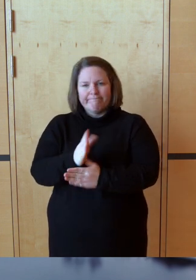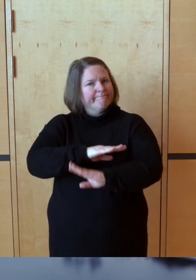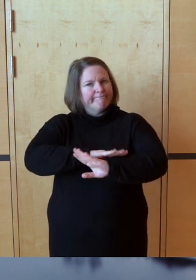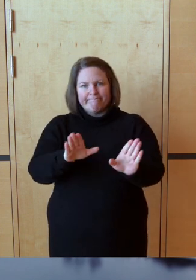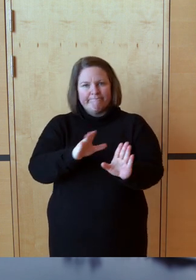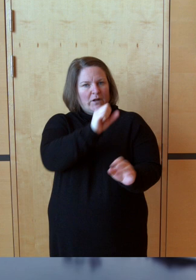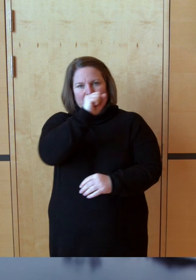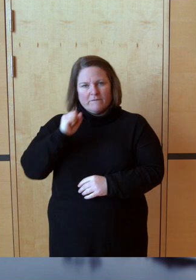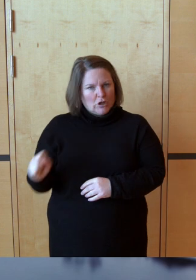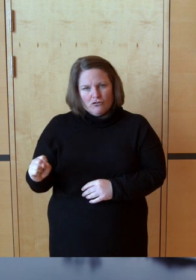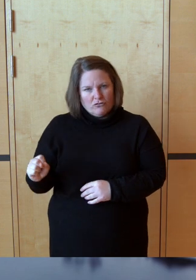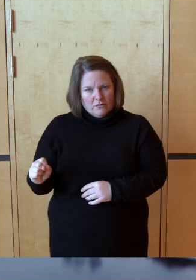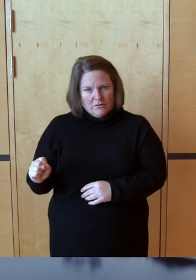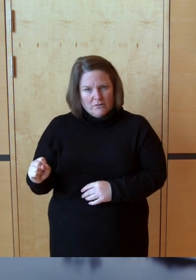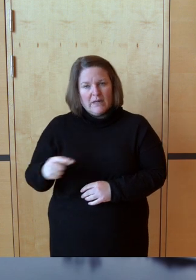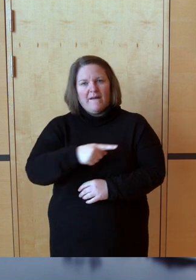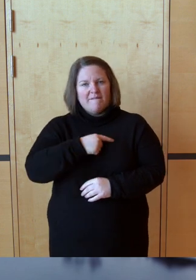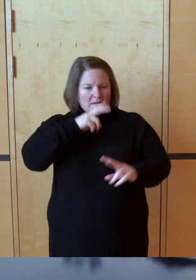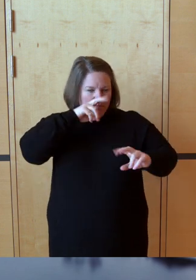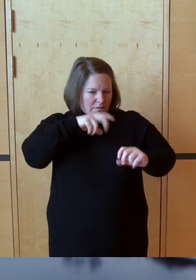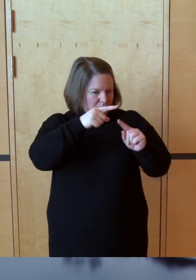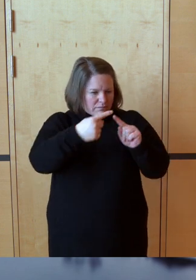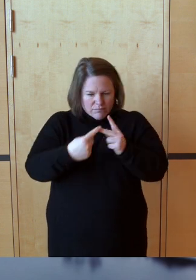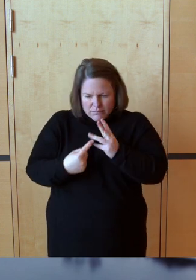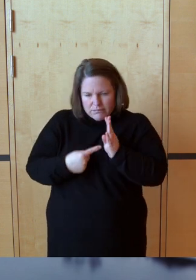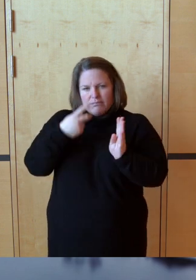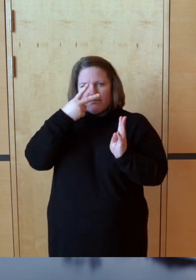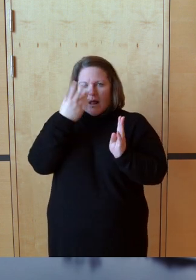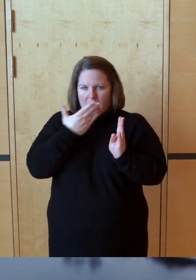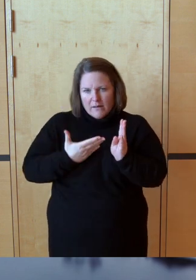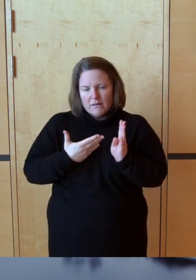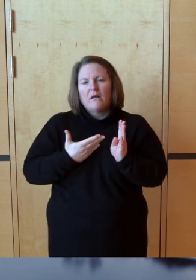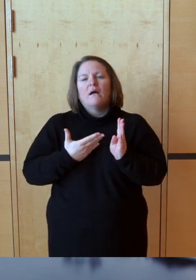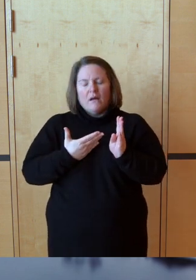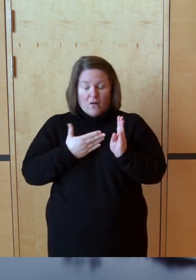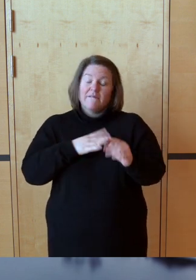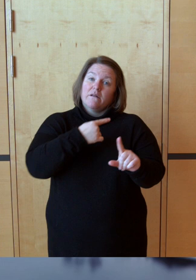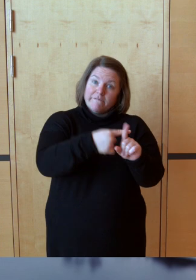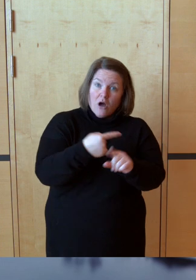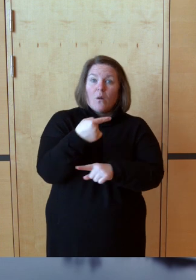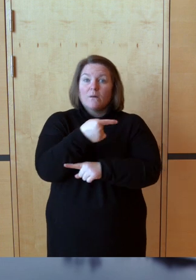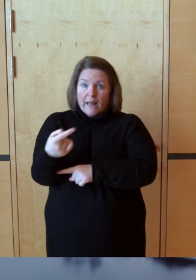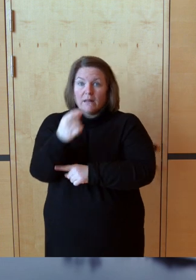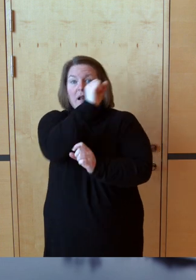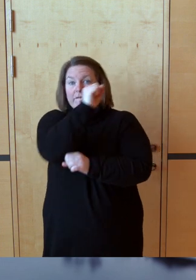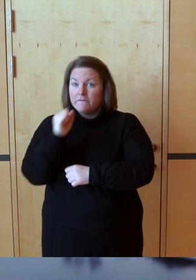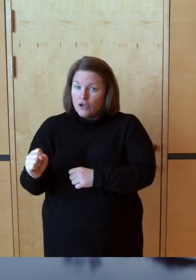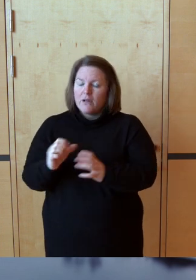Vi har tagit del av alla utredningar som gjorts har konstaterat att det finns för och nackdelar med fritt Att fördelarna